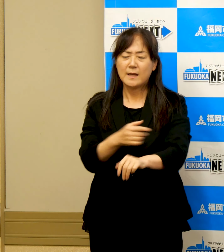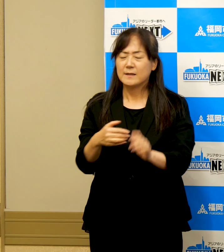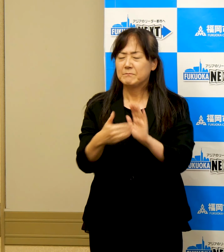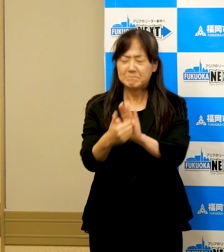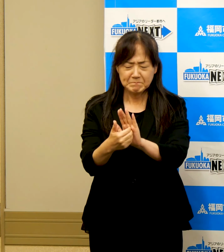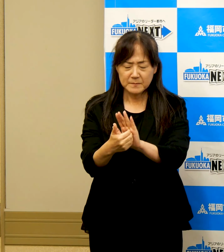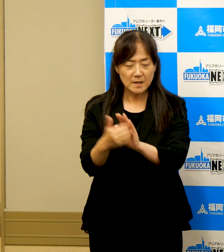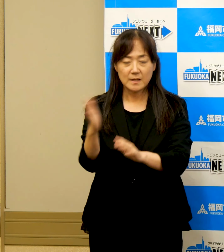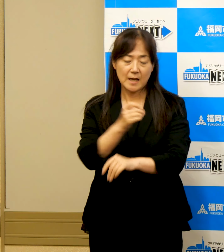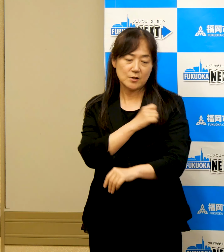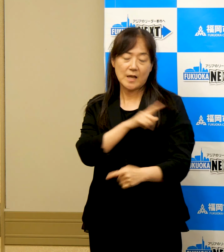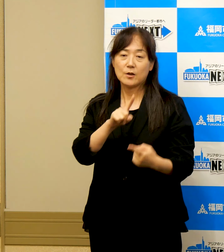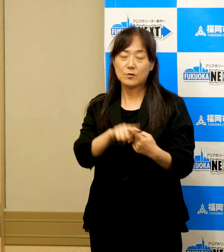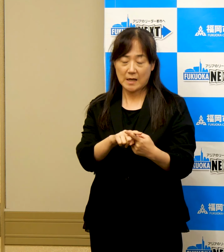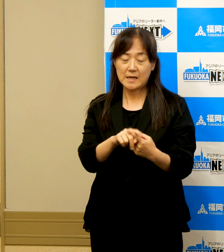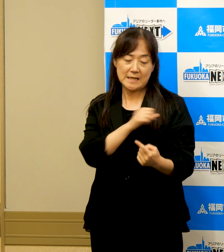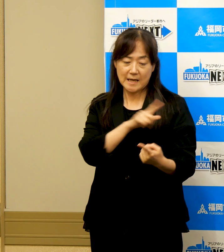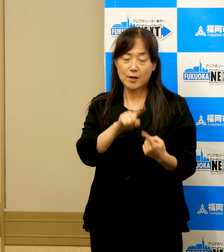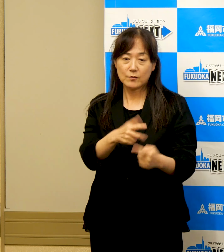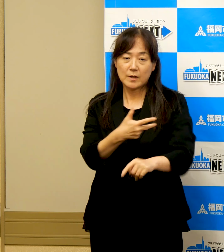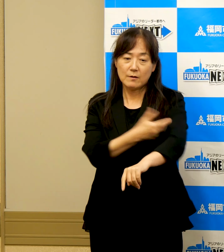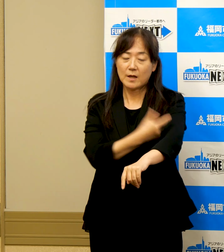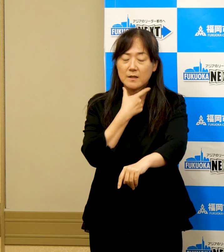そこまで積極的に受けたいわけではないとか チャンスがあればとか